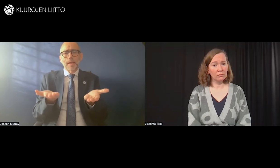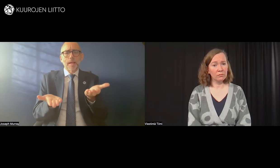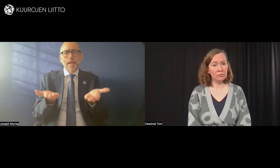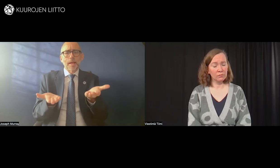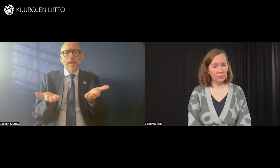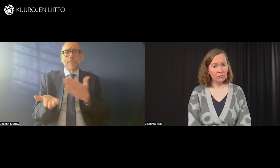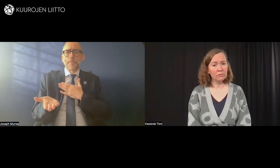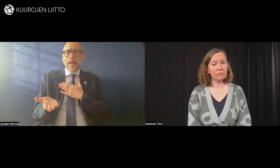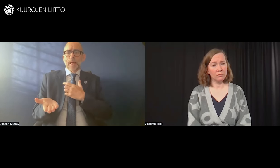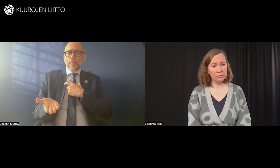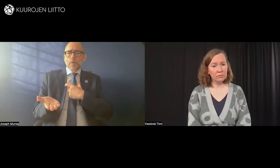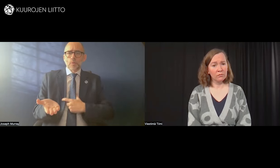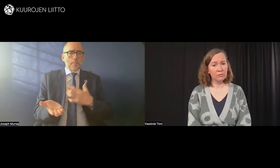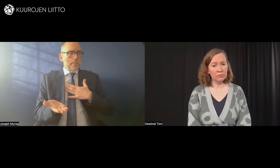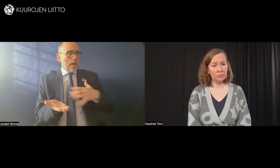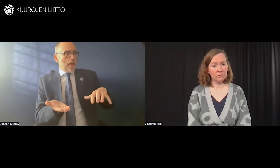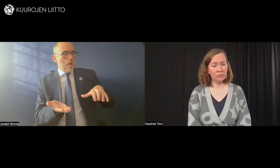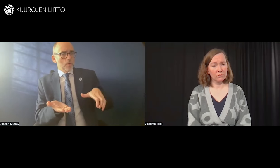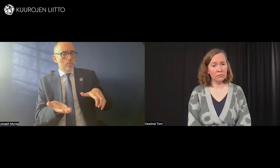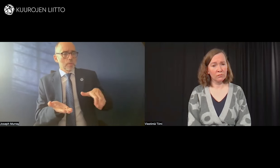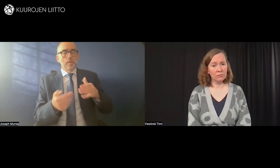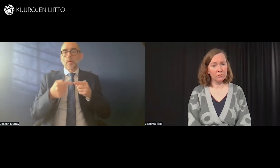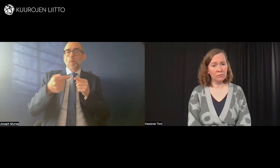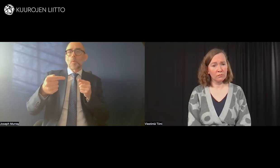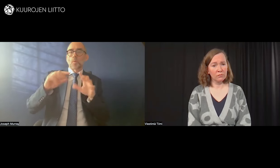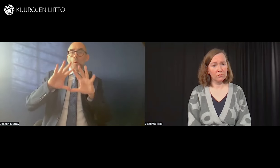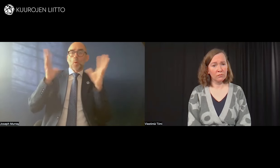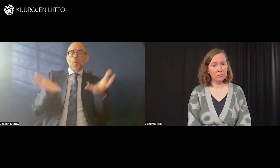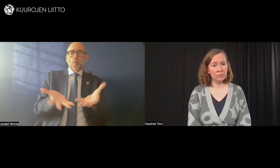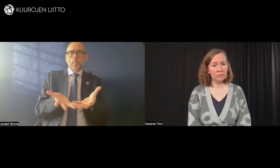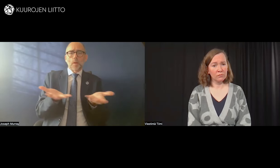itseään ja omaa maataan suhteutettuna maailmaan ja siihen,